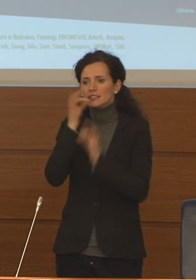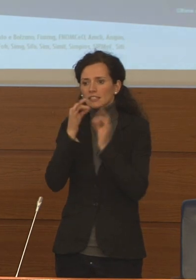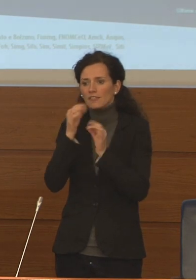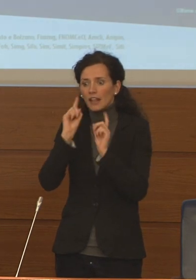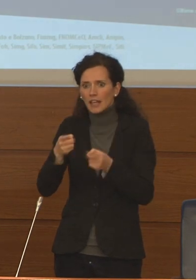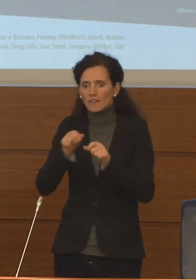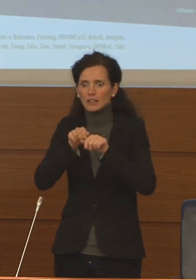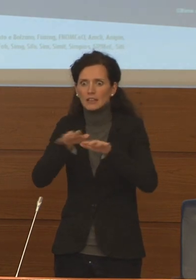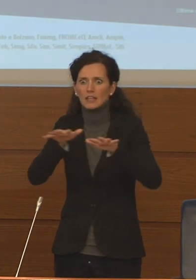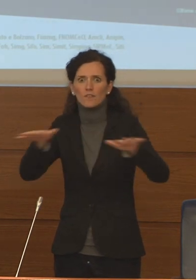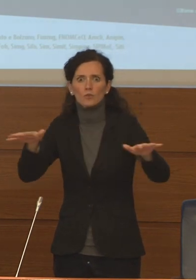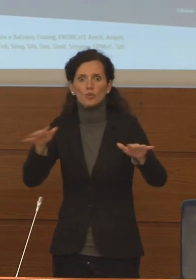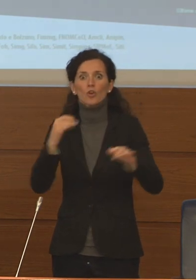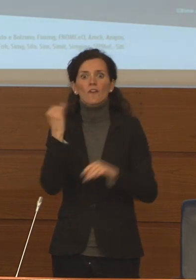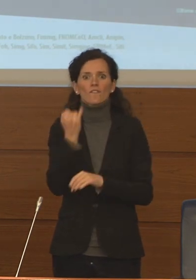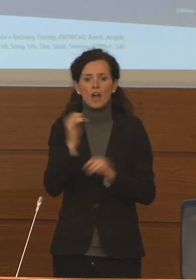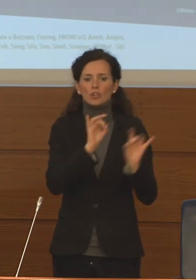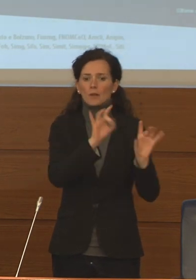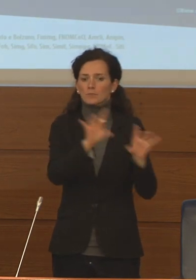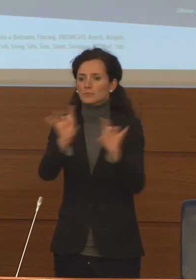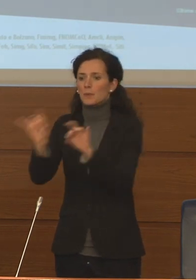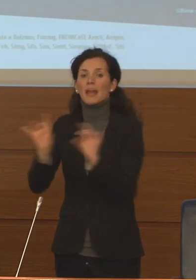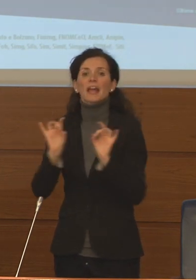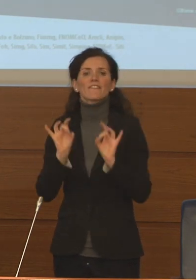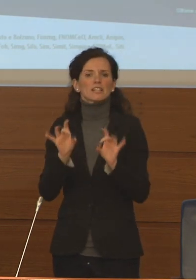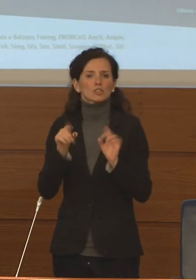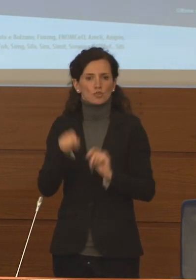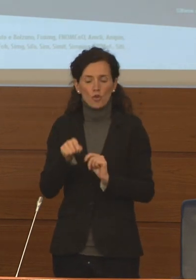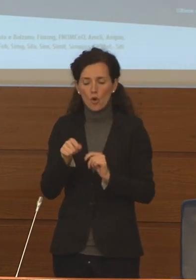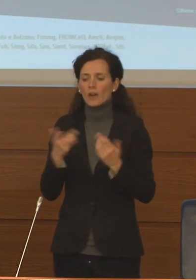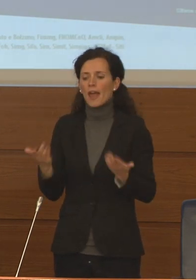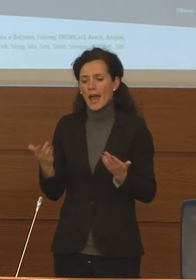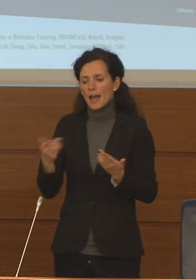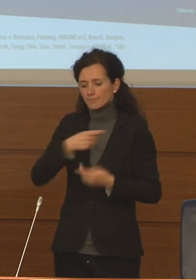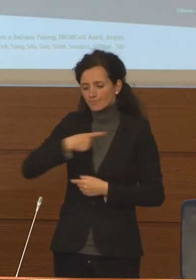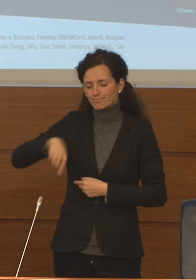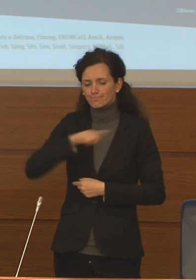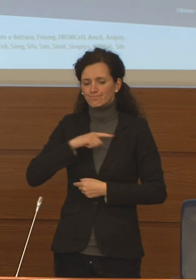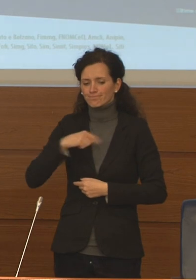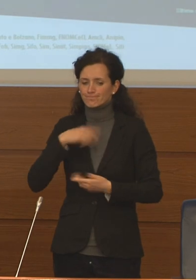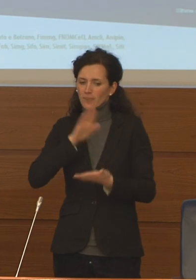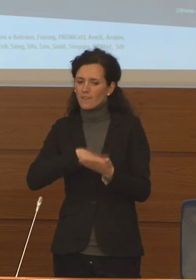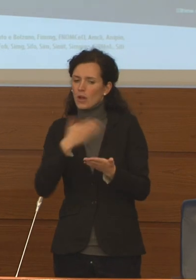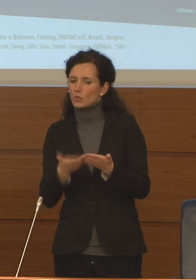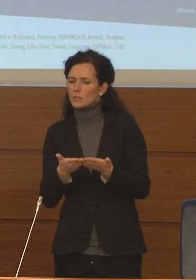trasmissibilità, se volete, dell'infezione, stiamo valutando l'opportunità di fare questo